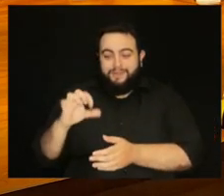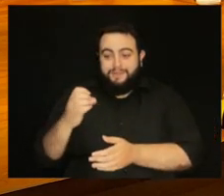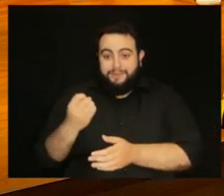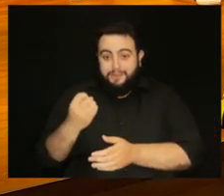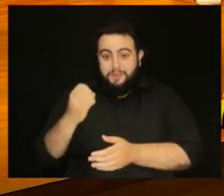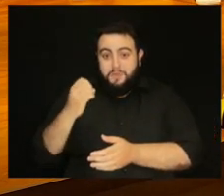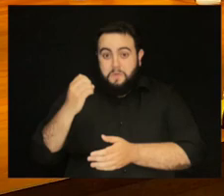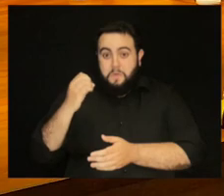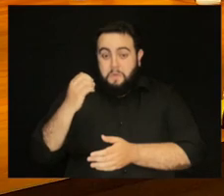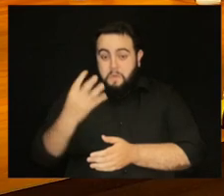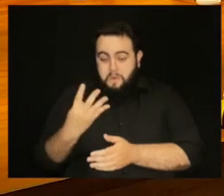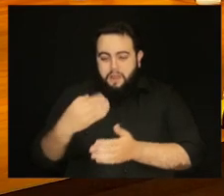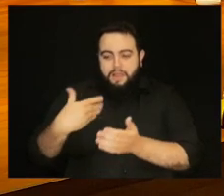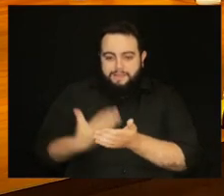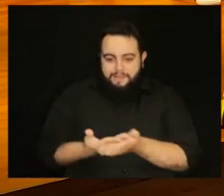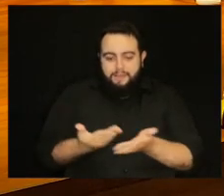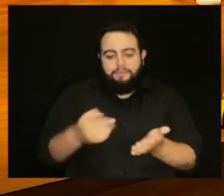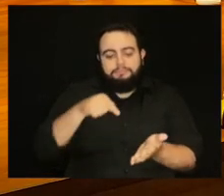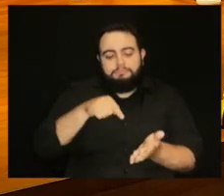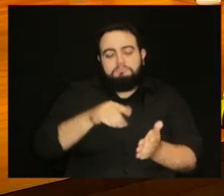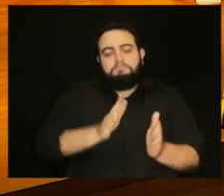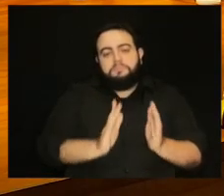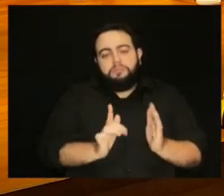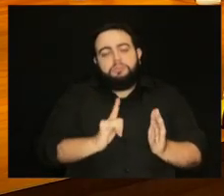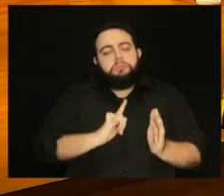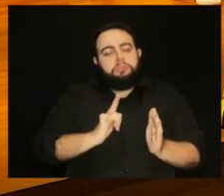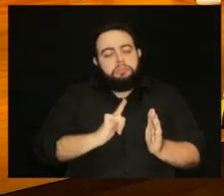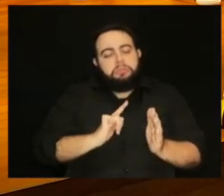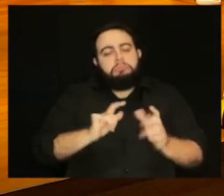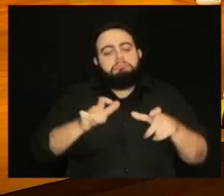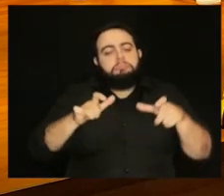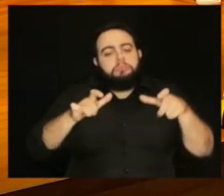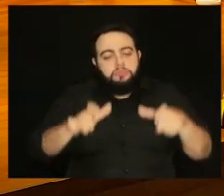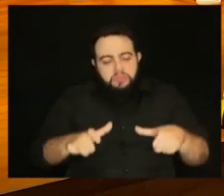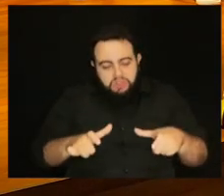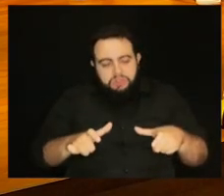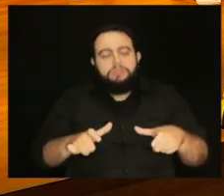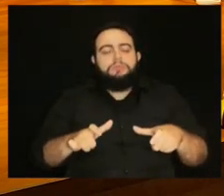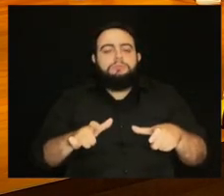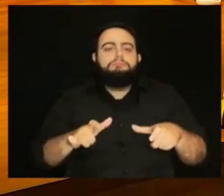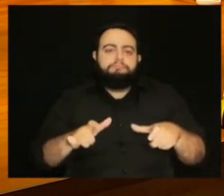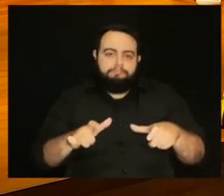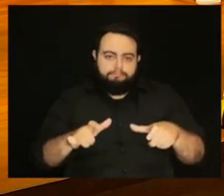discos eram tocados em gramofones que não eram elétricos né que é uma contradição para casa